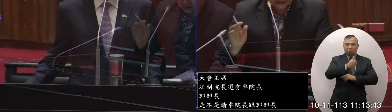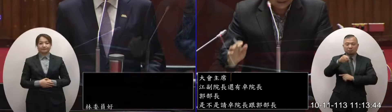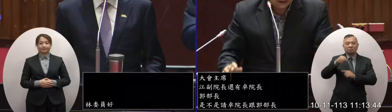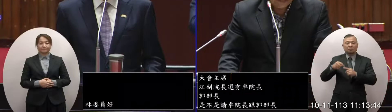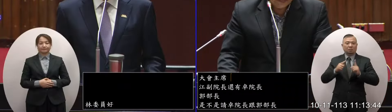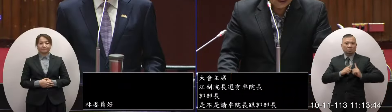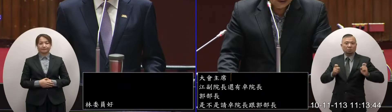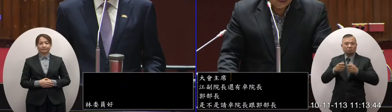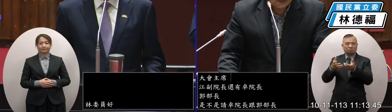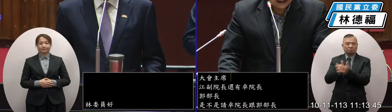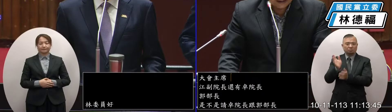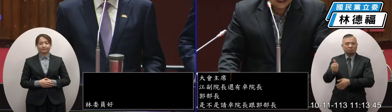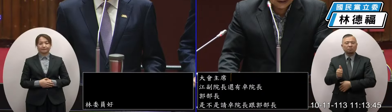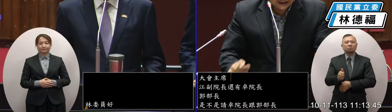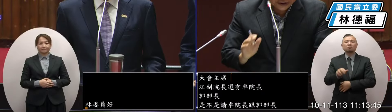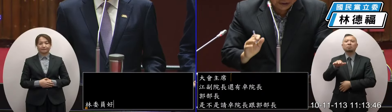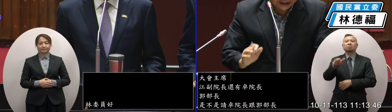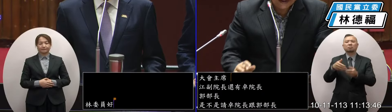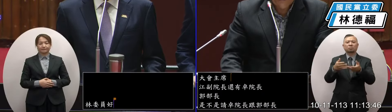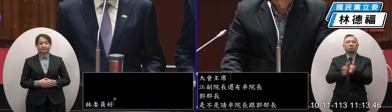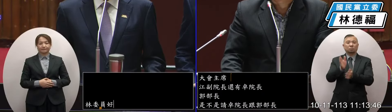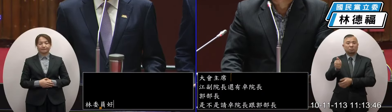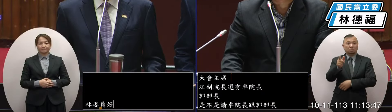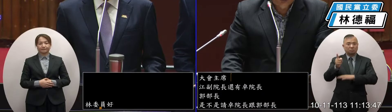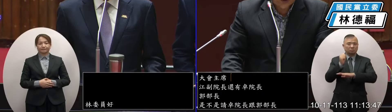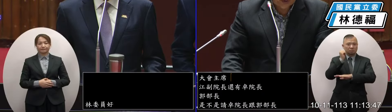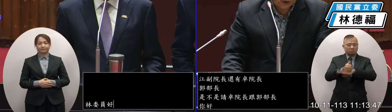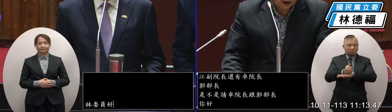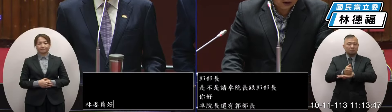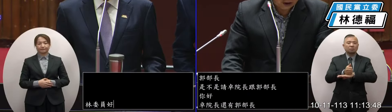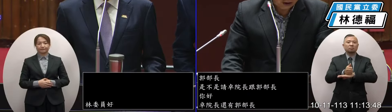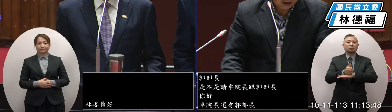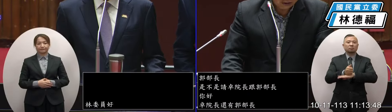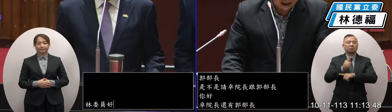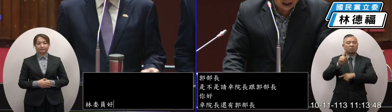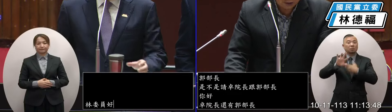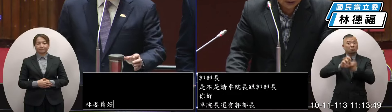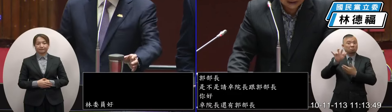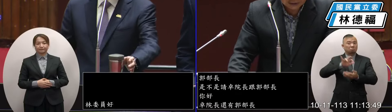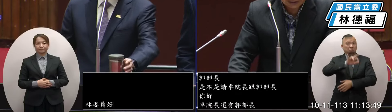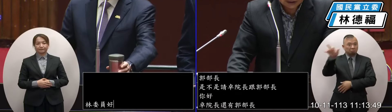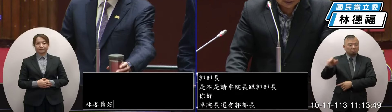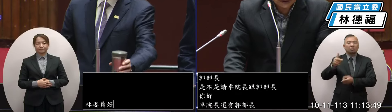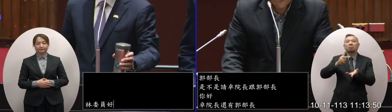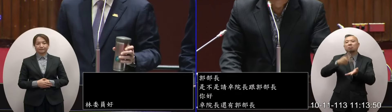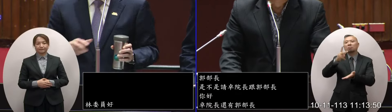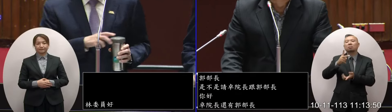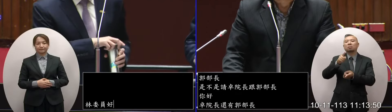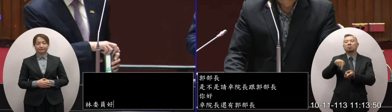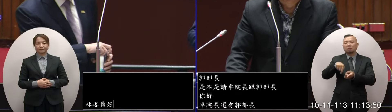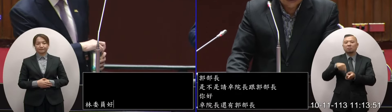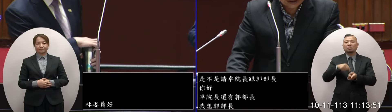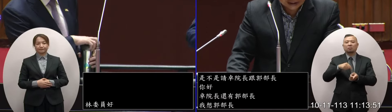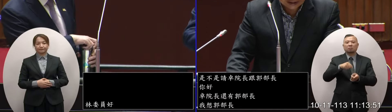我想 郭部長您就任以來兩次出國 都剛好落在立法院總質詢的期間